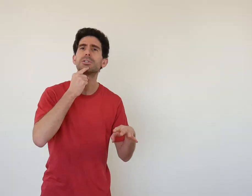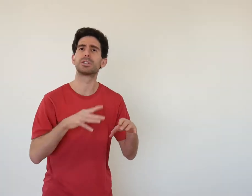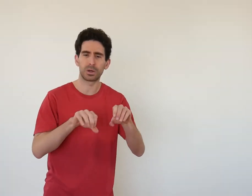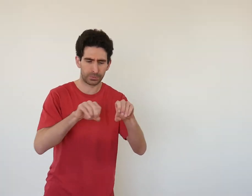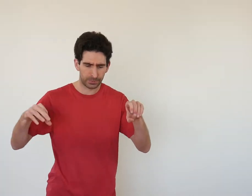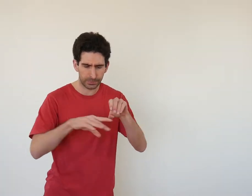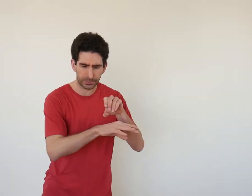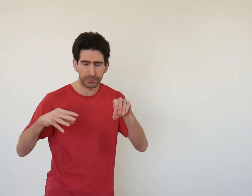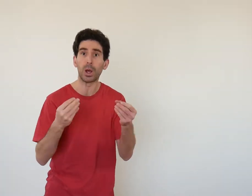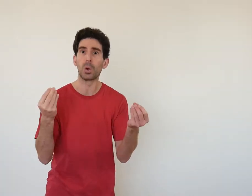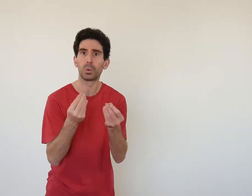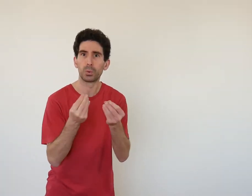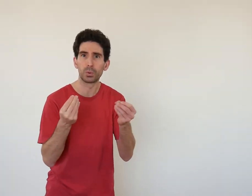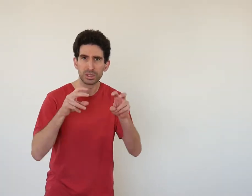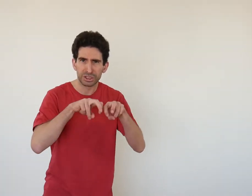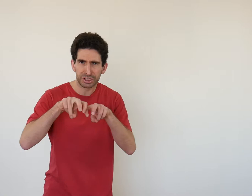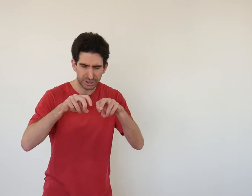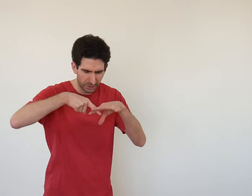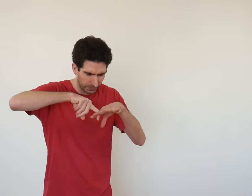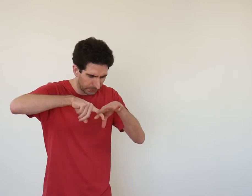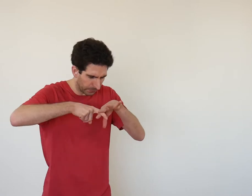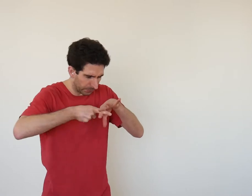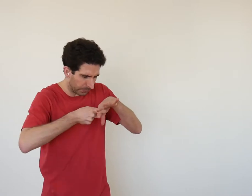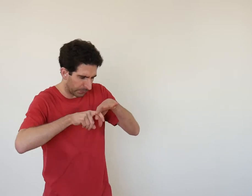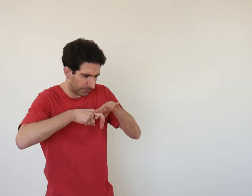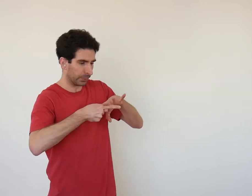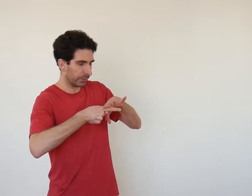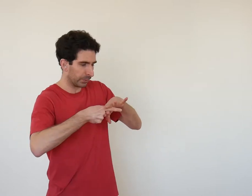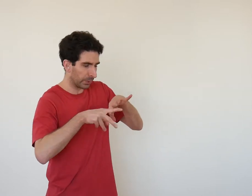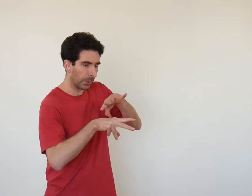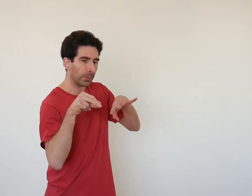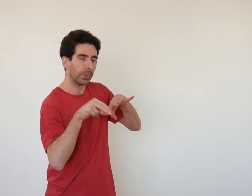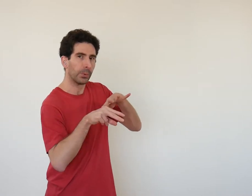les vaisseaux sanguins puis aspire le sang.